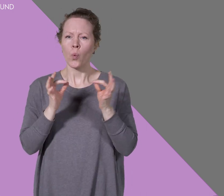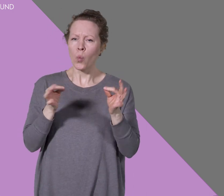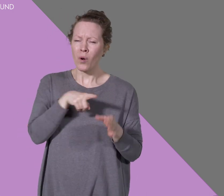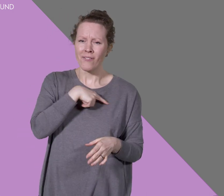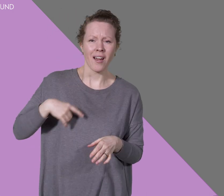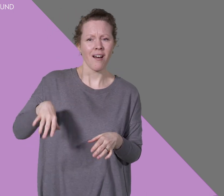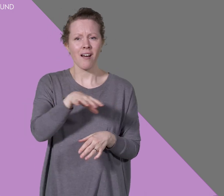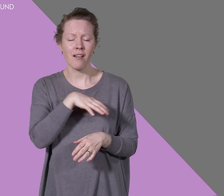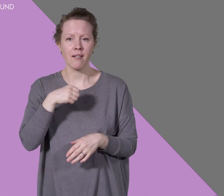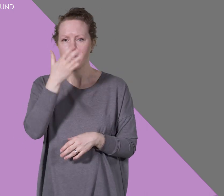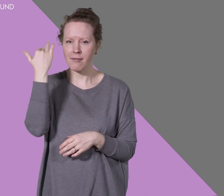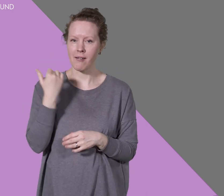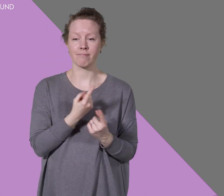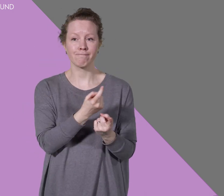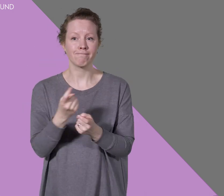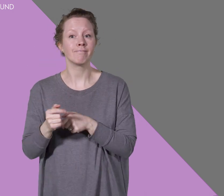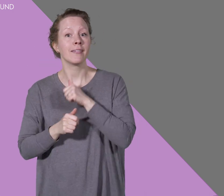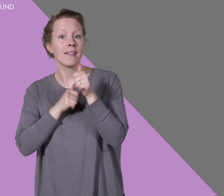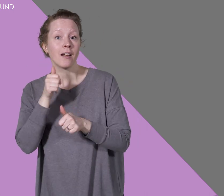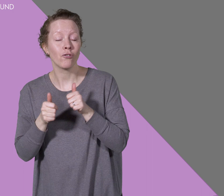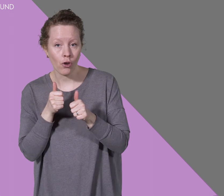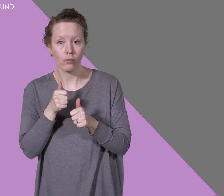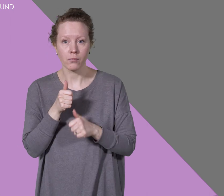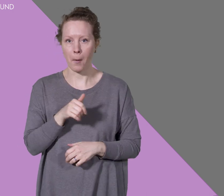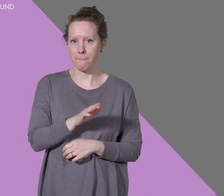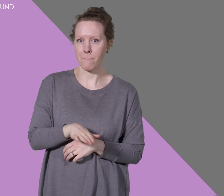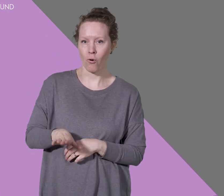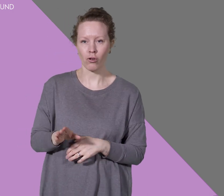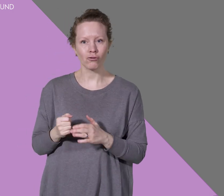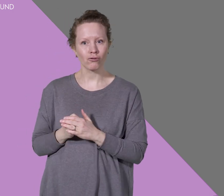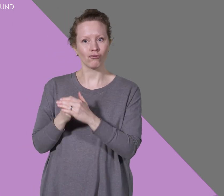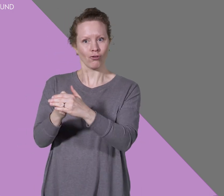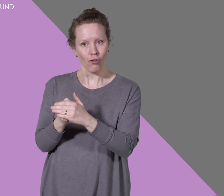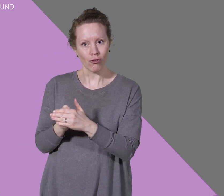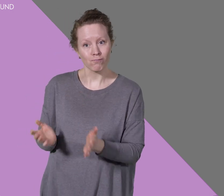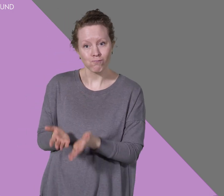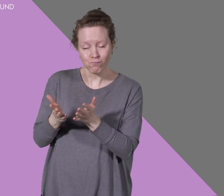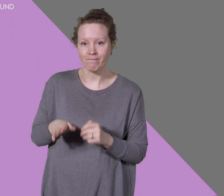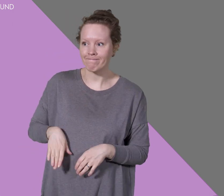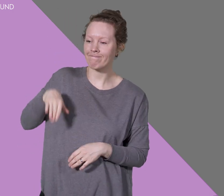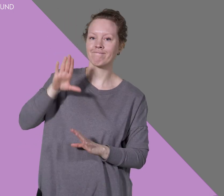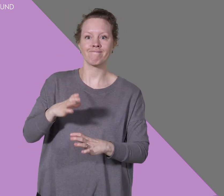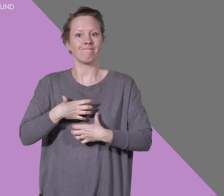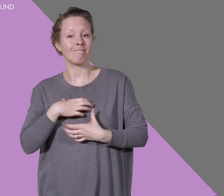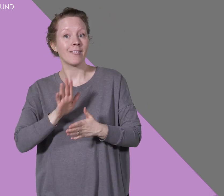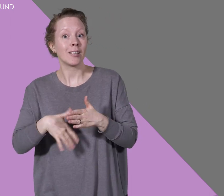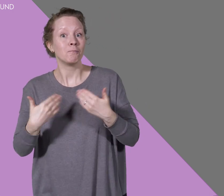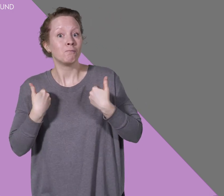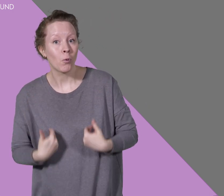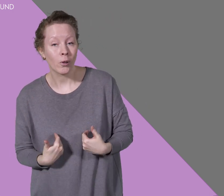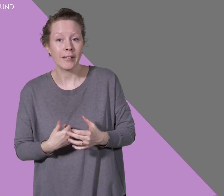Hur kan vi alla delta i att stödja barnens uppväxt till att bli teckenspråkiga?